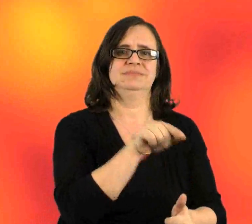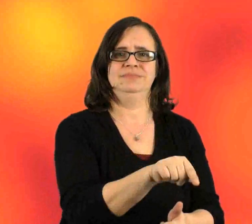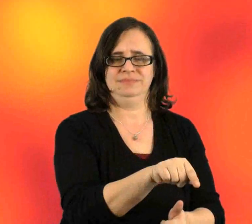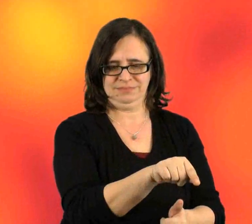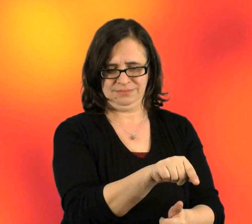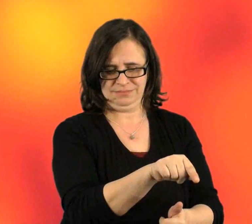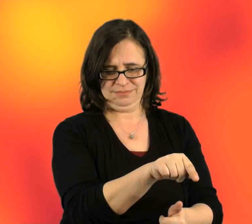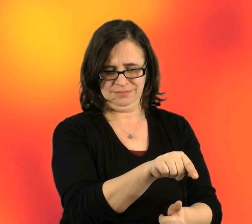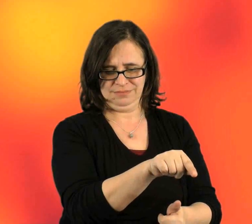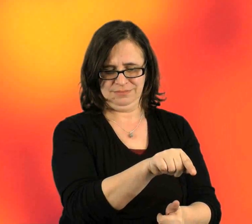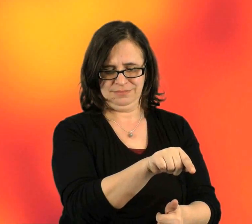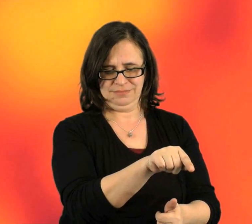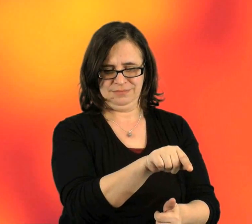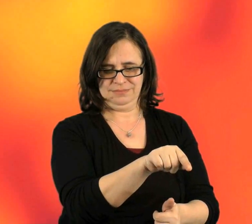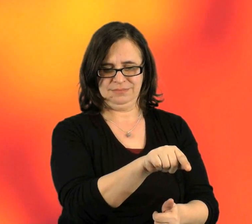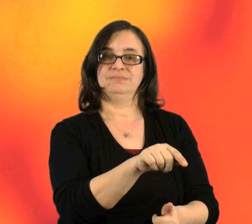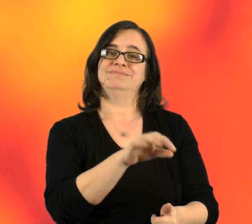Wenn wir dem folgen